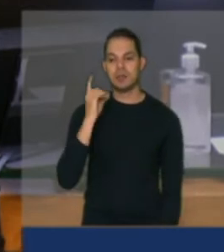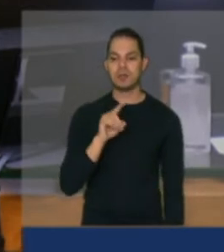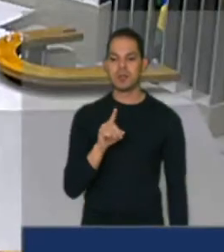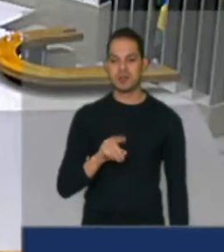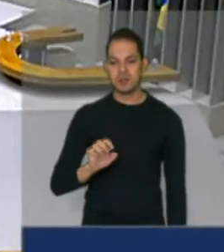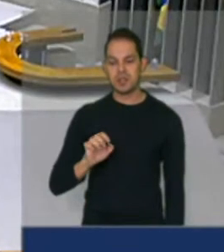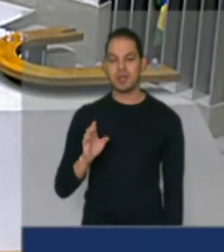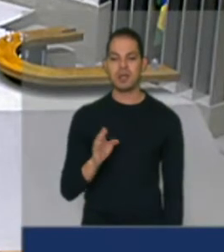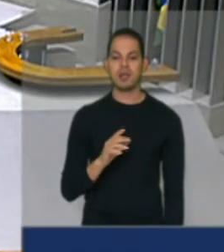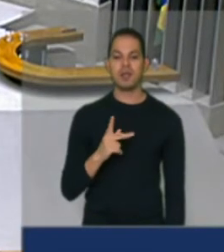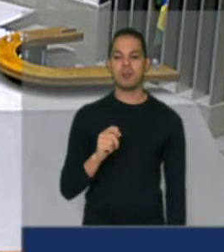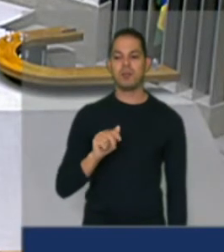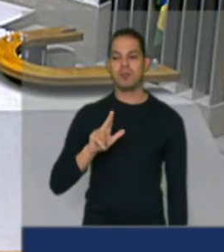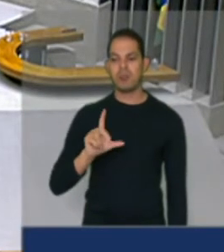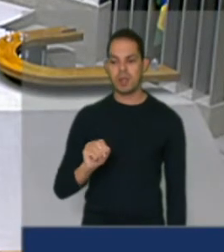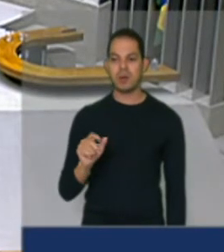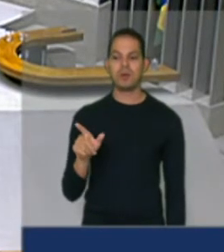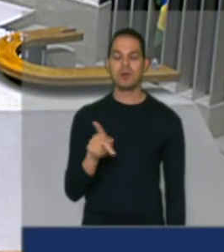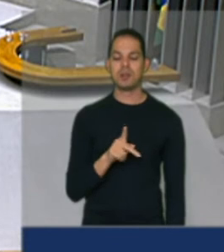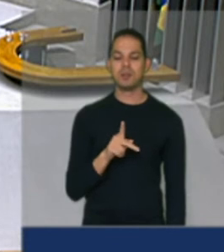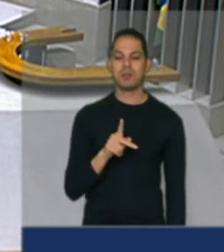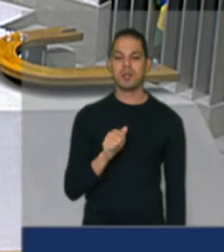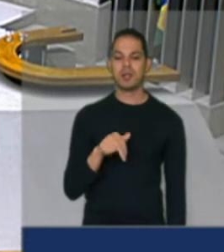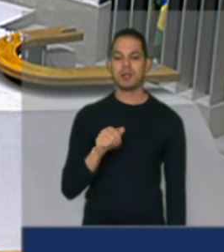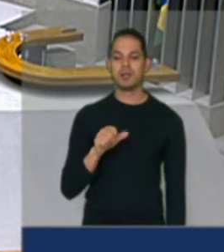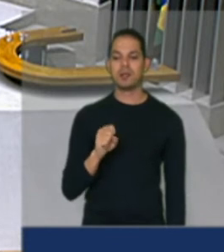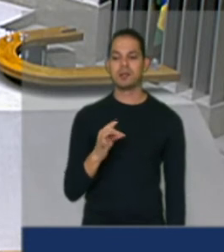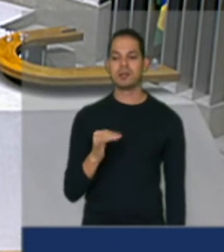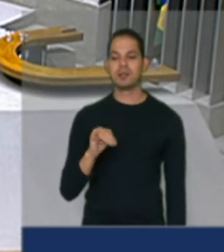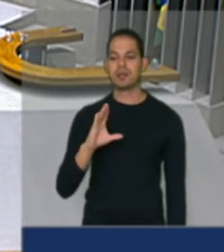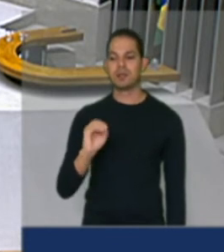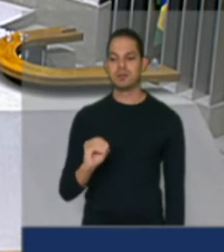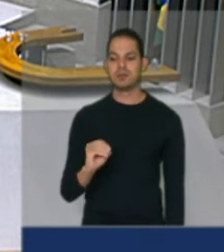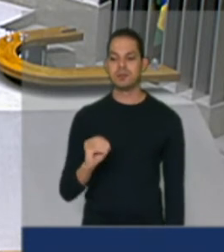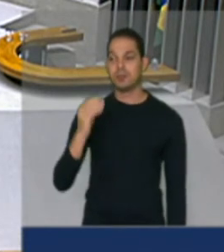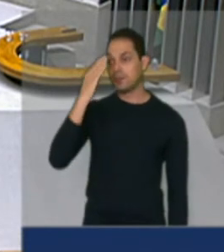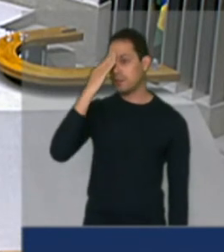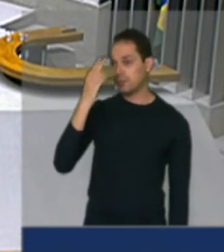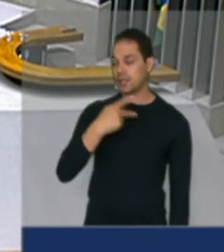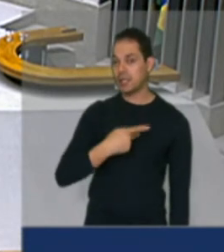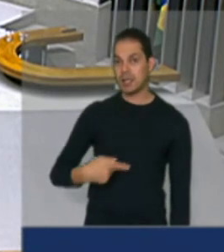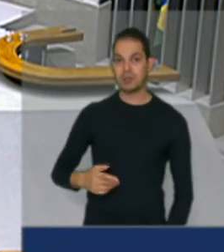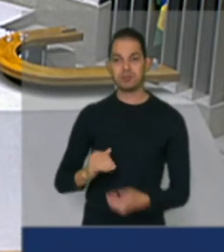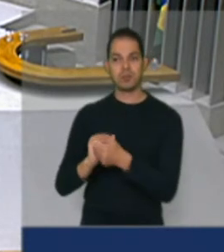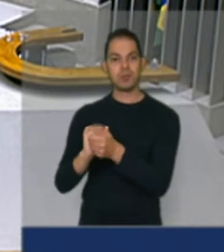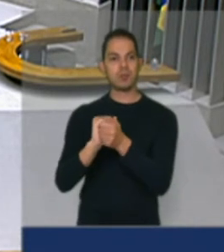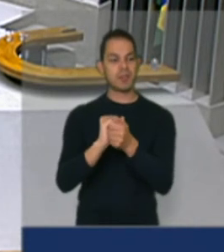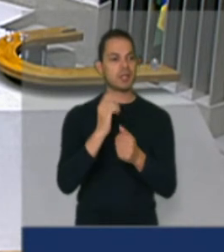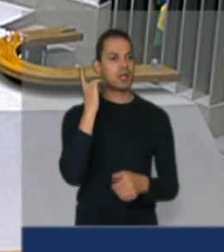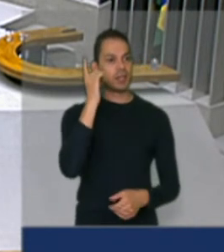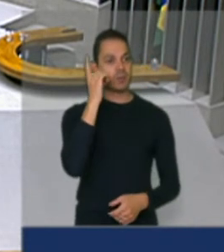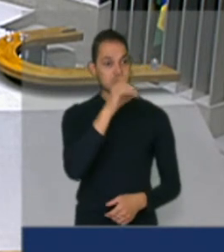ANASTÁCIO, OK? TEM V.EXA. A PALAVRA. [DEPUTADO]: MUITO OBRIGADO SENHOR PRESIDENTE, EU QUERIA CUMPRIMENTAR A TODOS OS DEPUTADOS E DEPUTADAS, AGRADECER O COMPANHEIRO ZÉ